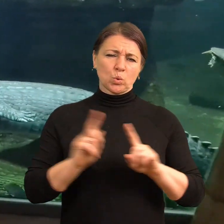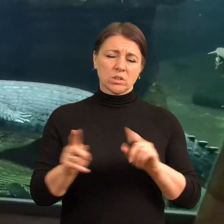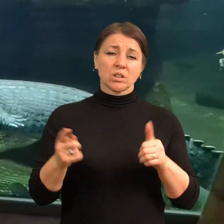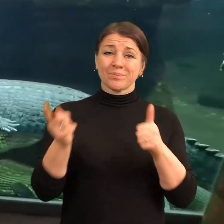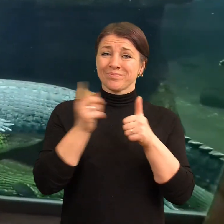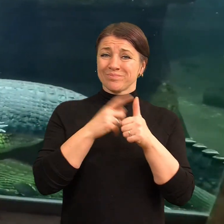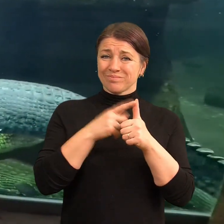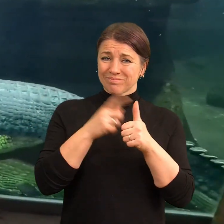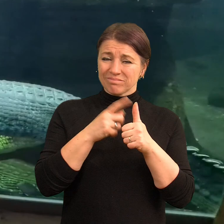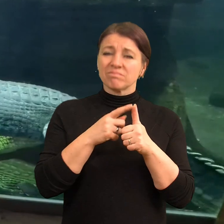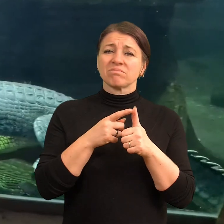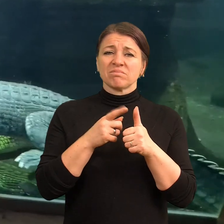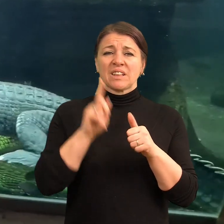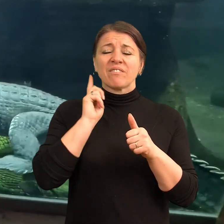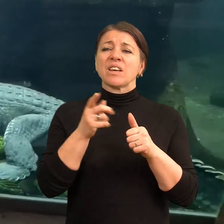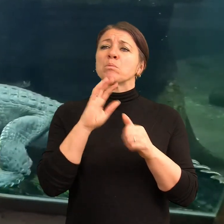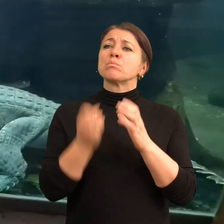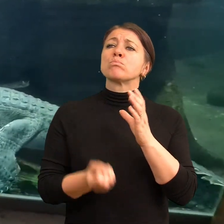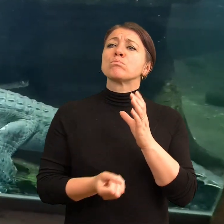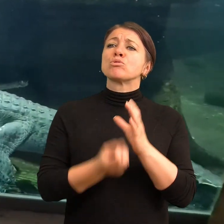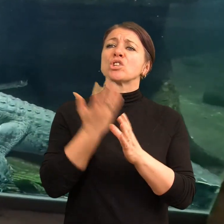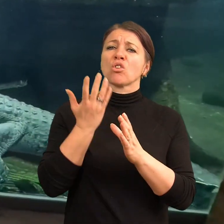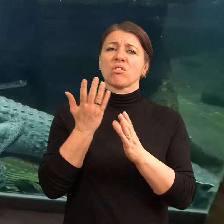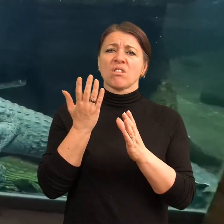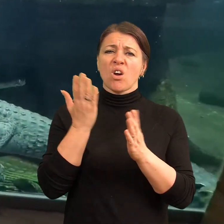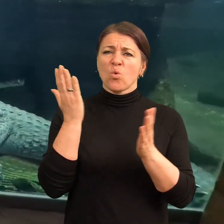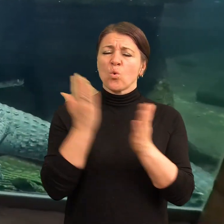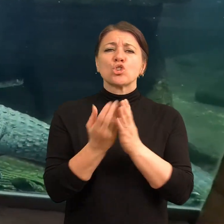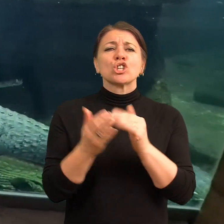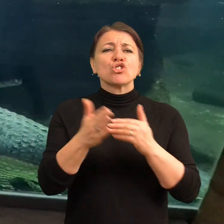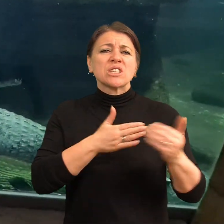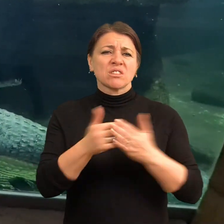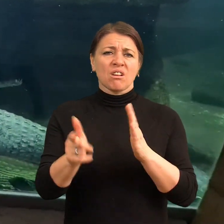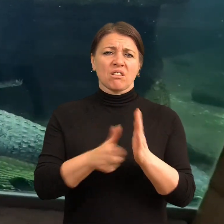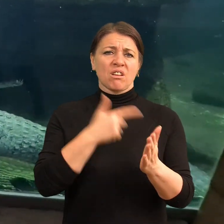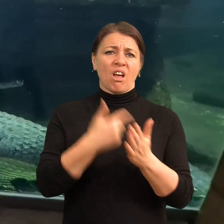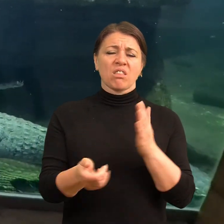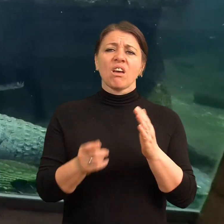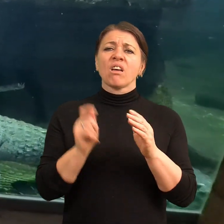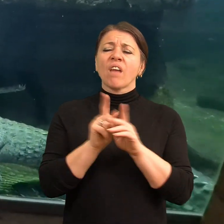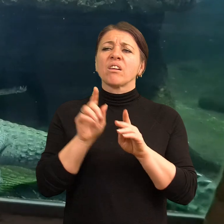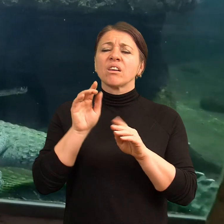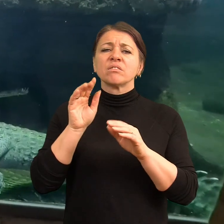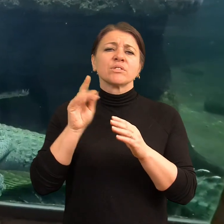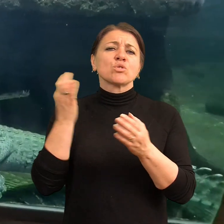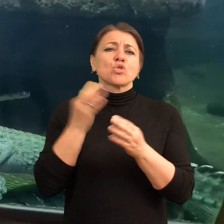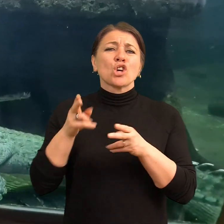Gaviáli jsou nejvíce ohroženi ztrátou přirozeného prostředí, především znečišťováním, přeměňováním a vysoušením řek